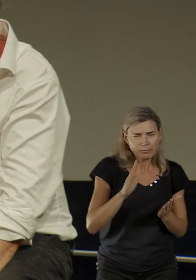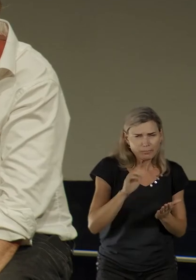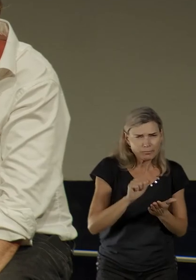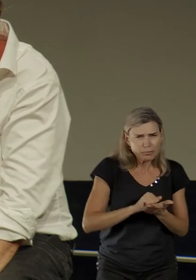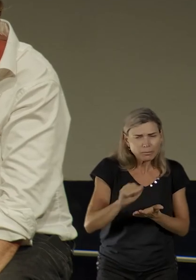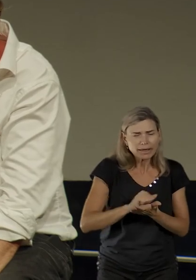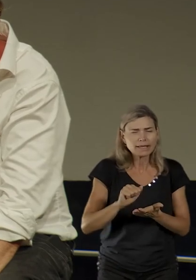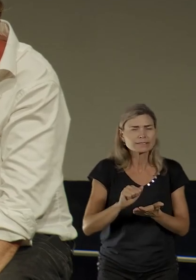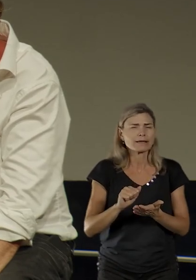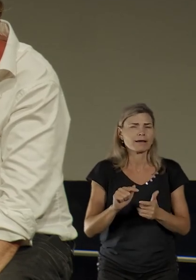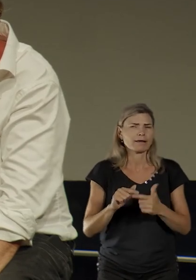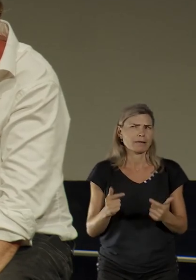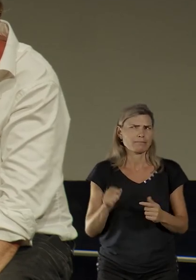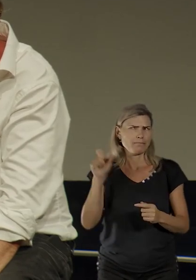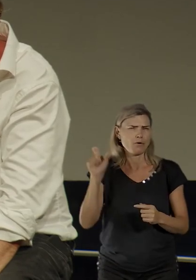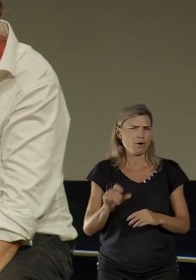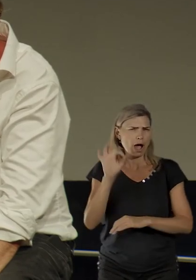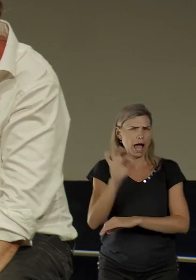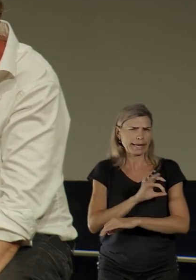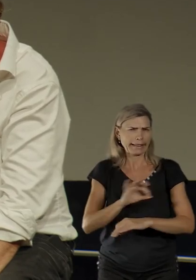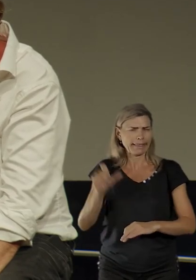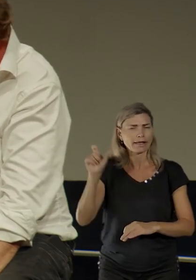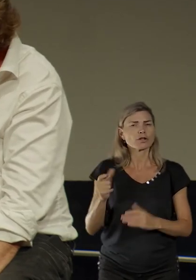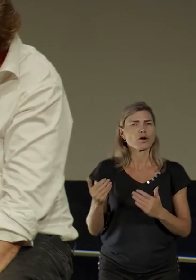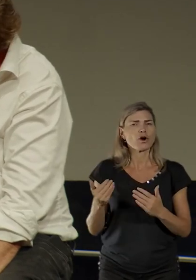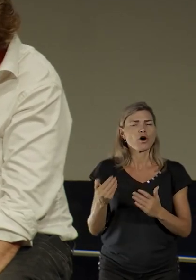architekta Novotného. Prahou posedlý (kniha).